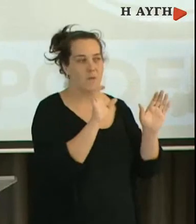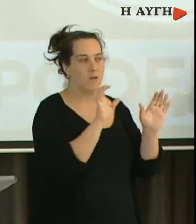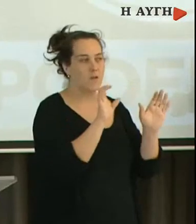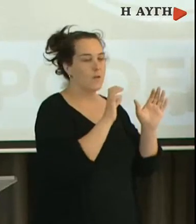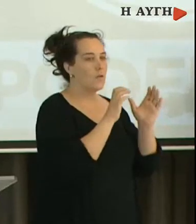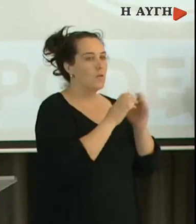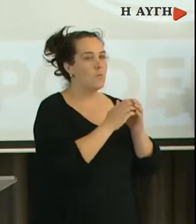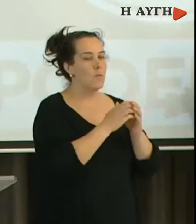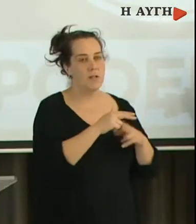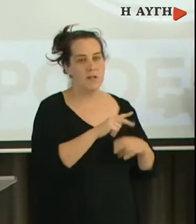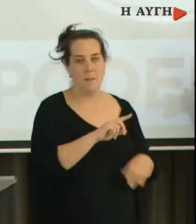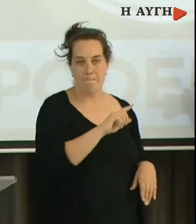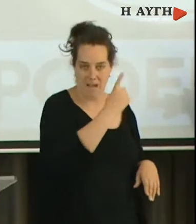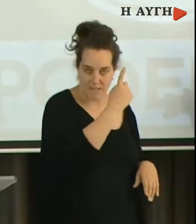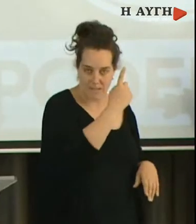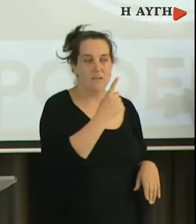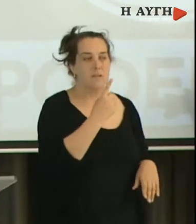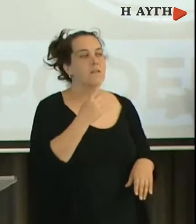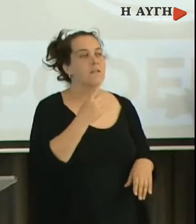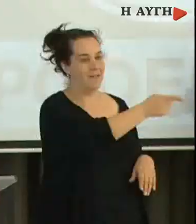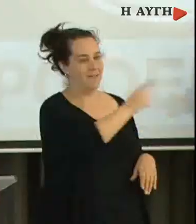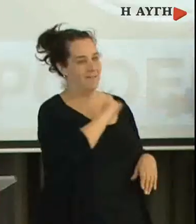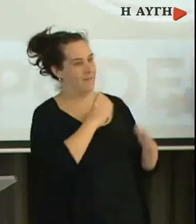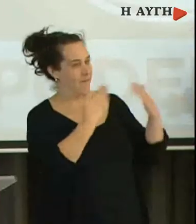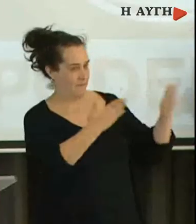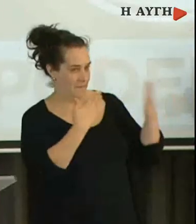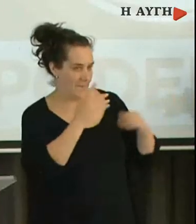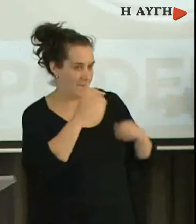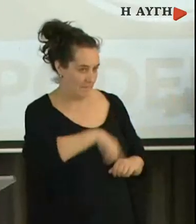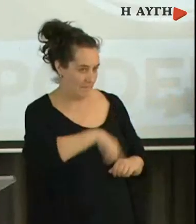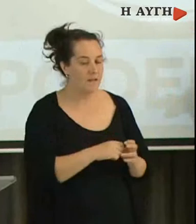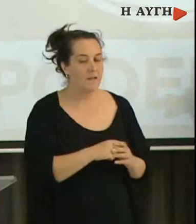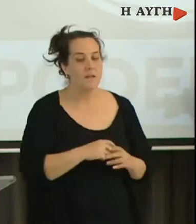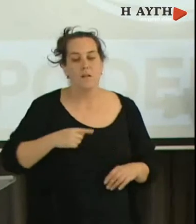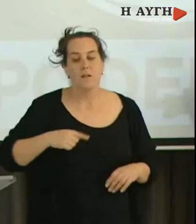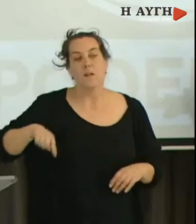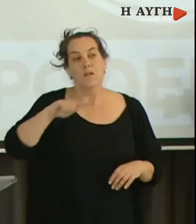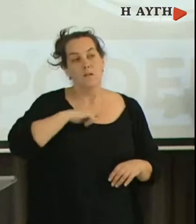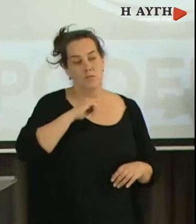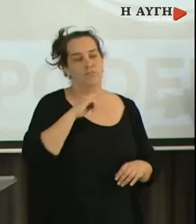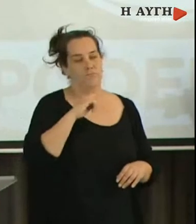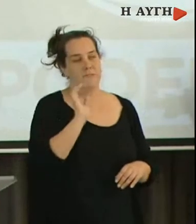y recibir su felicitación por el resultado estamos convencidos de que con otros europeos